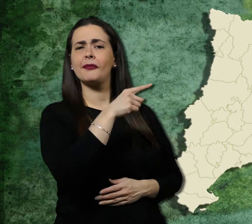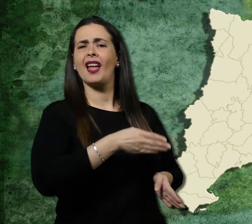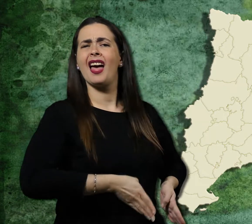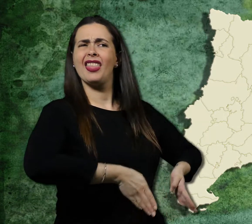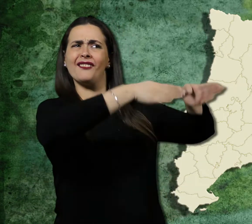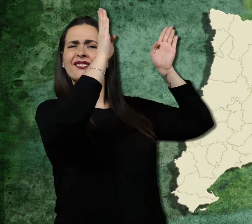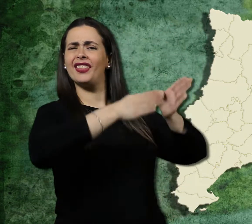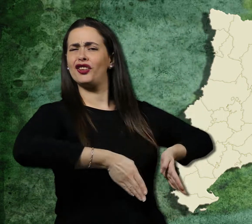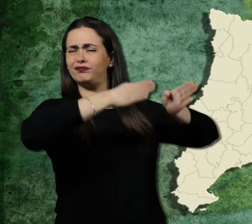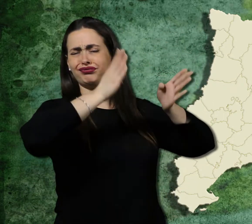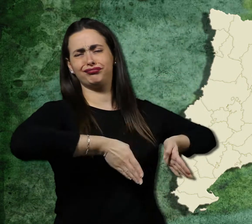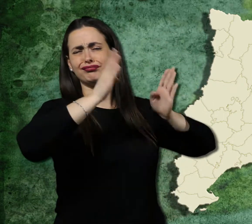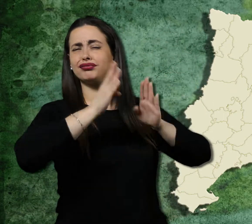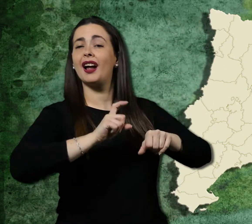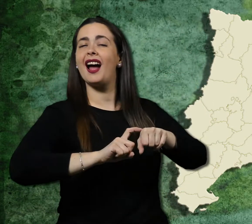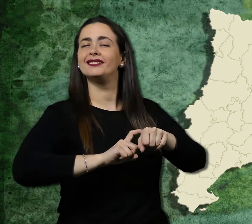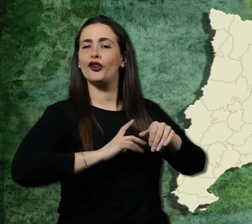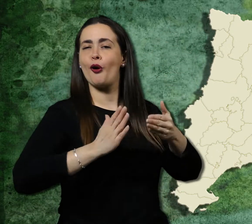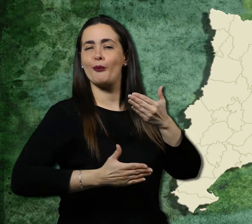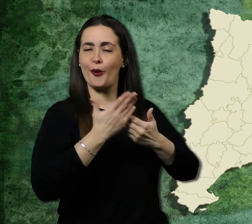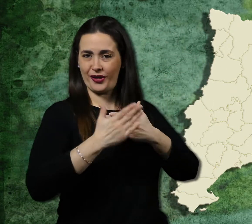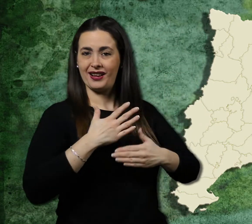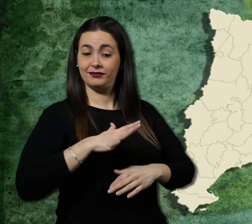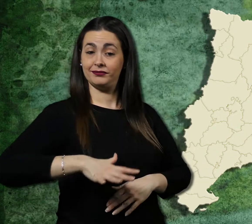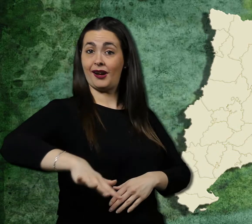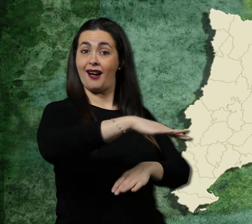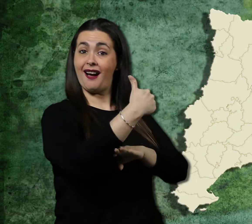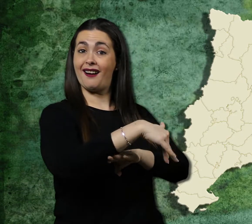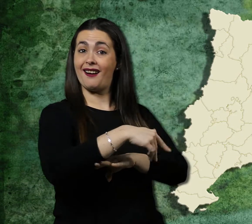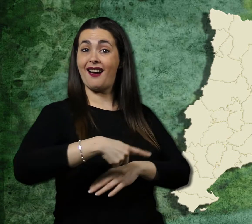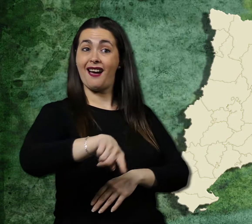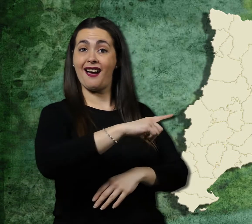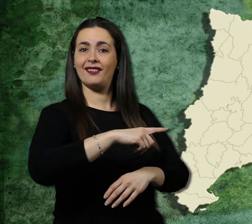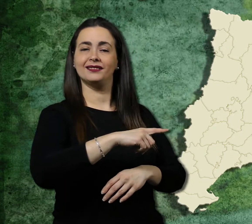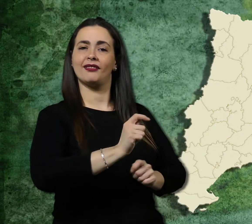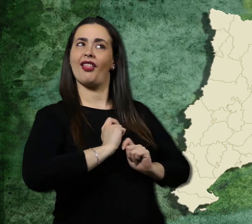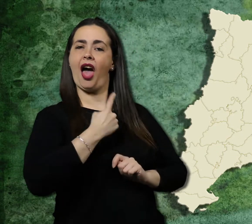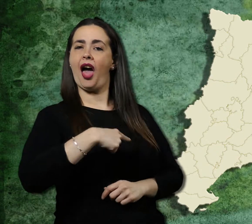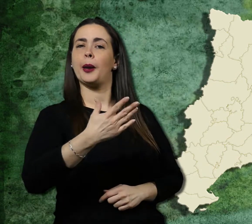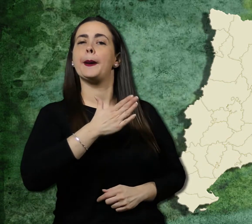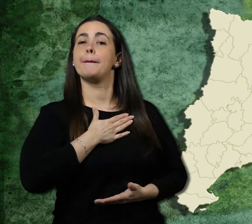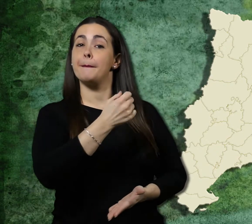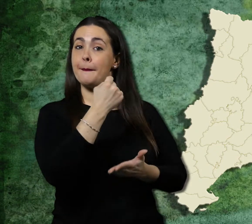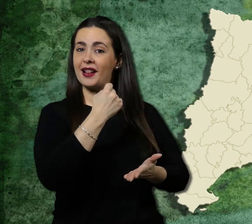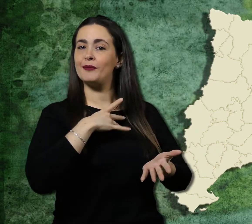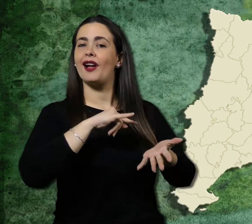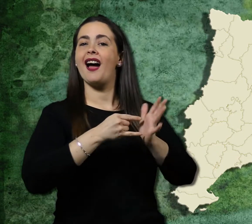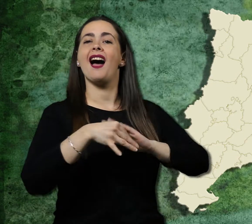Destacat: Els edificis d'estil modernista que descobrim pels carrers de Sant Joan Despí